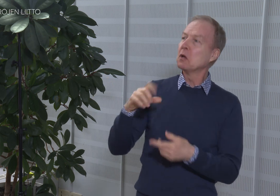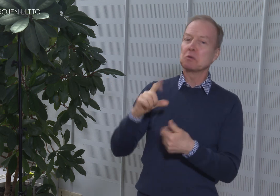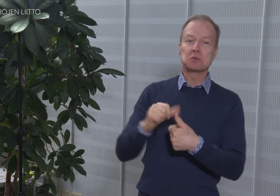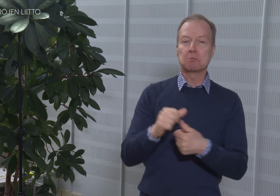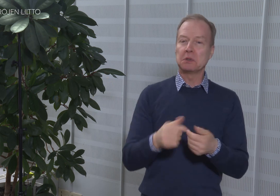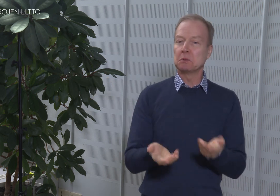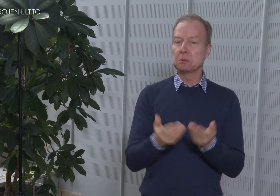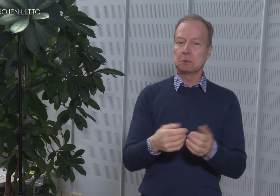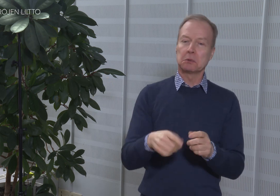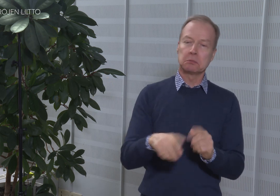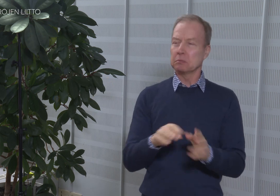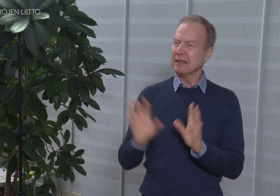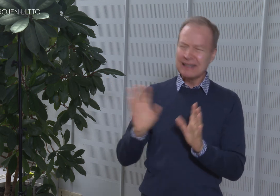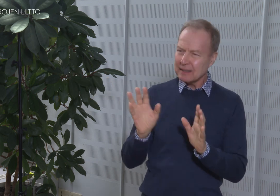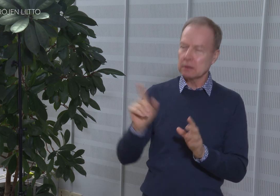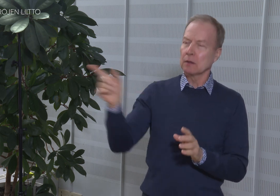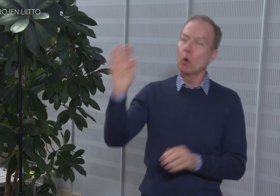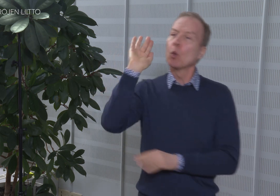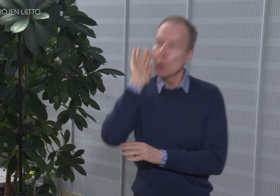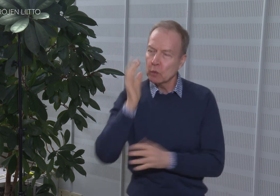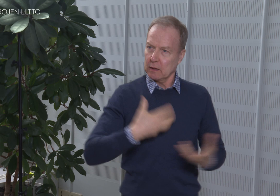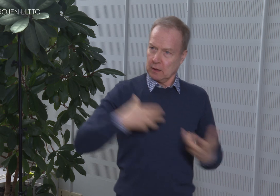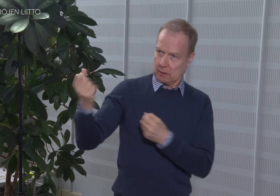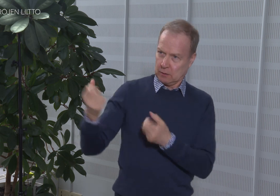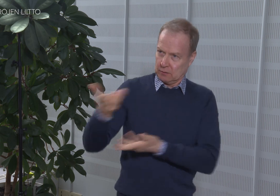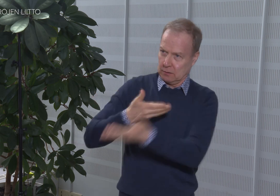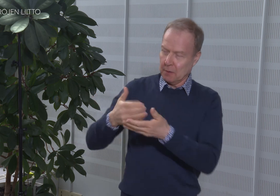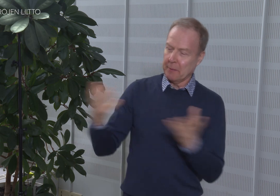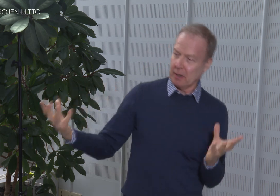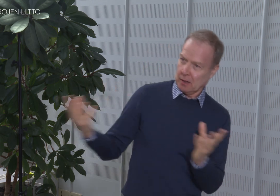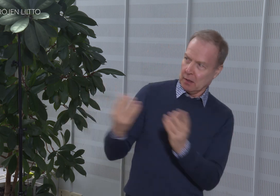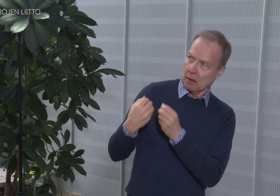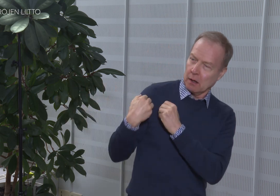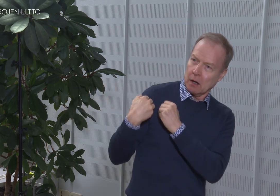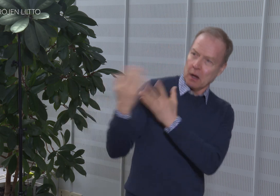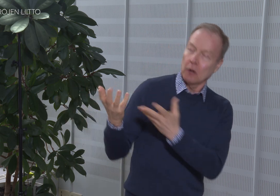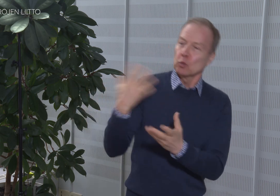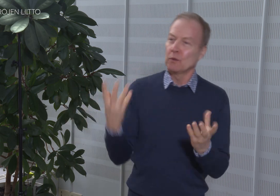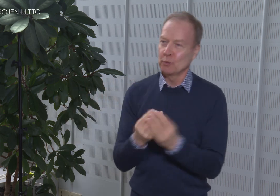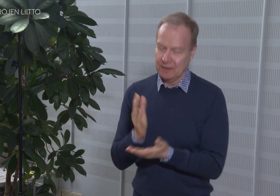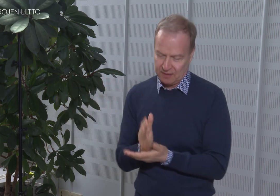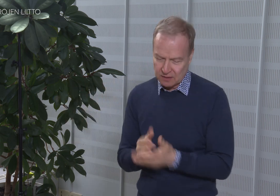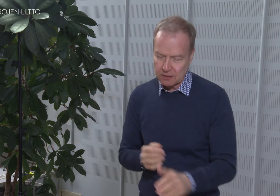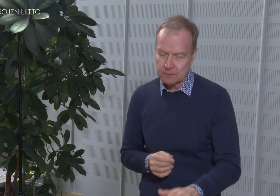Ja jotta tämä onnistuisi, on heidän kuunneltava meitä.